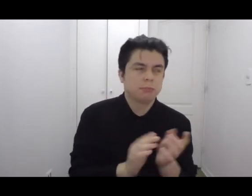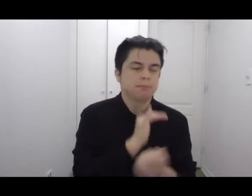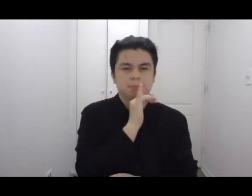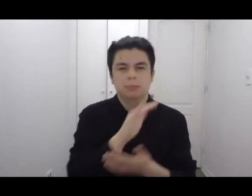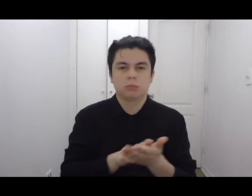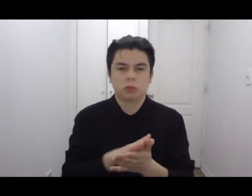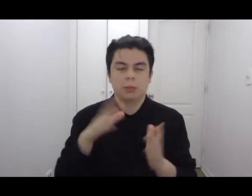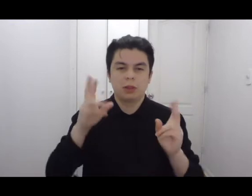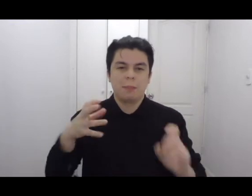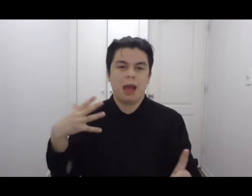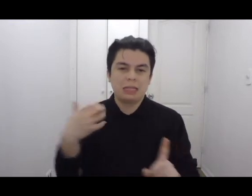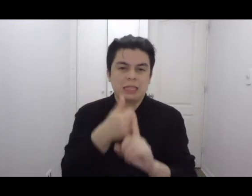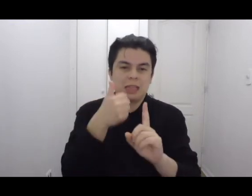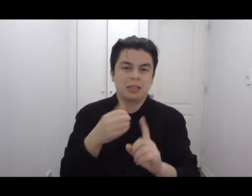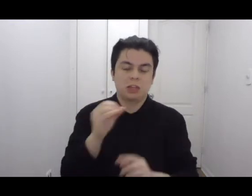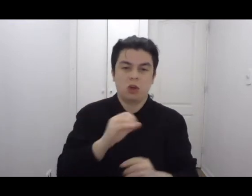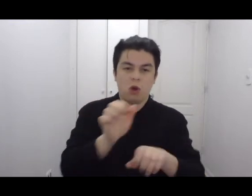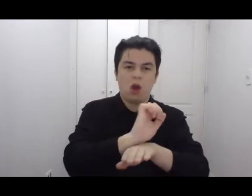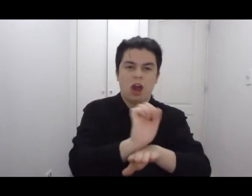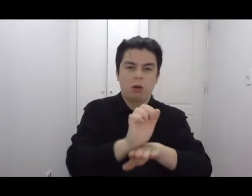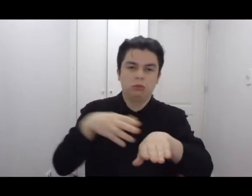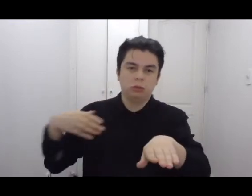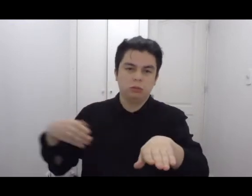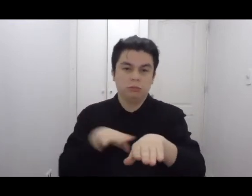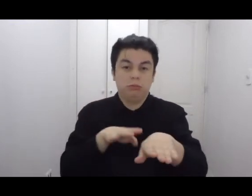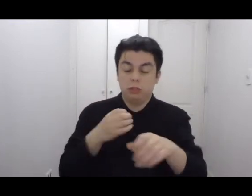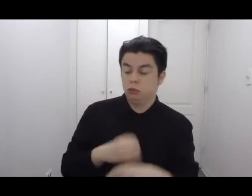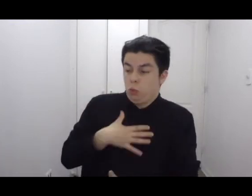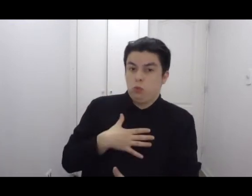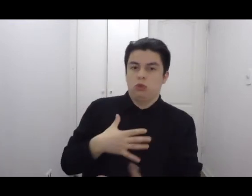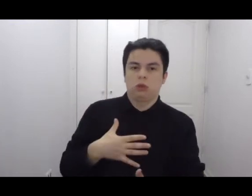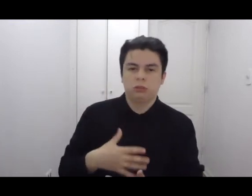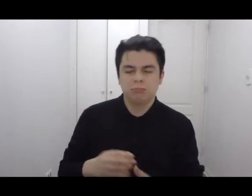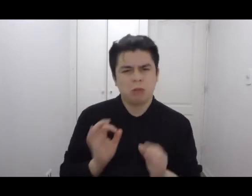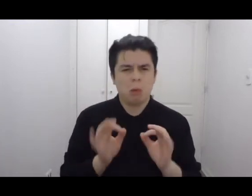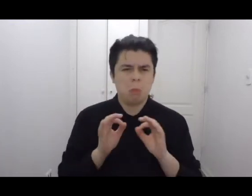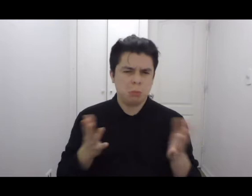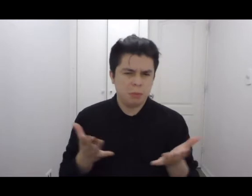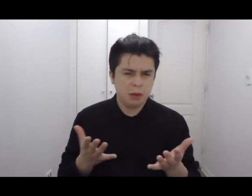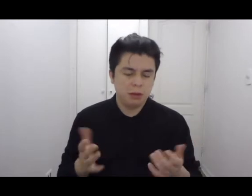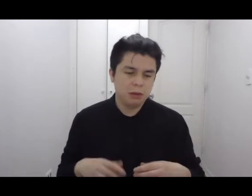así como chiquitito como corto no se un accidente no se toparon el auto un susto